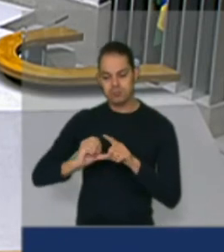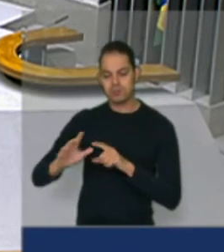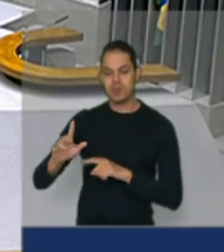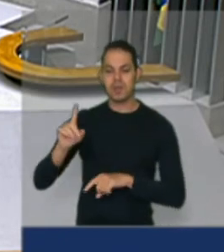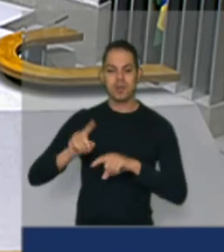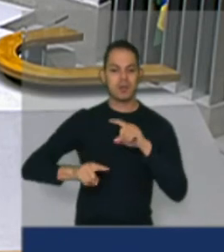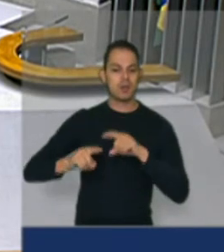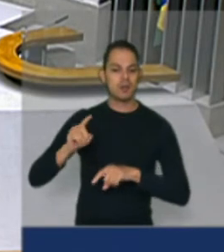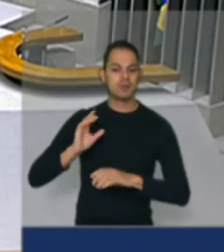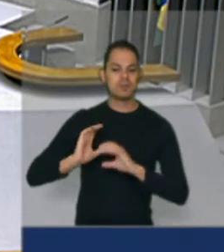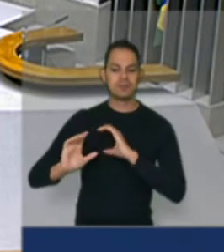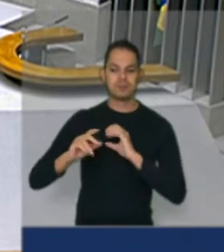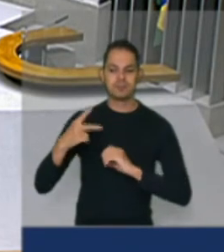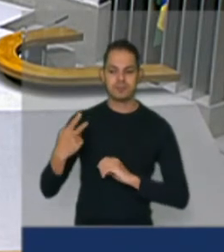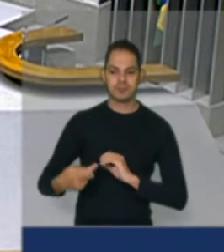TODOS OS ÓRGÃOS DE COMUNICAÇÃO DESSA CASA. E